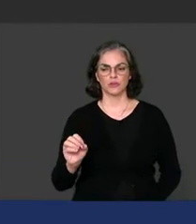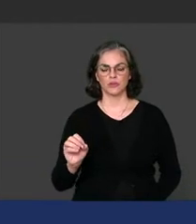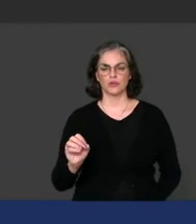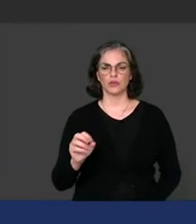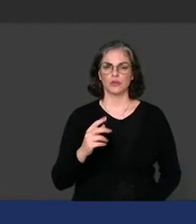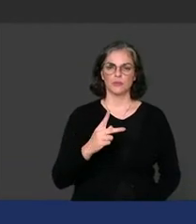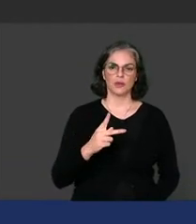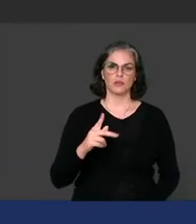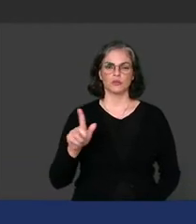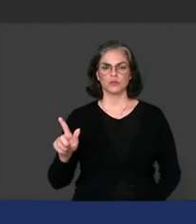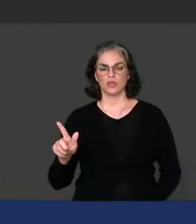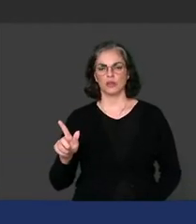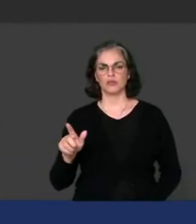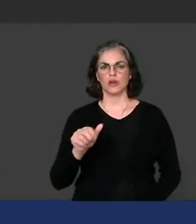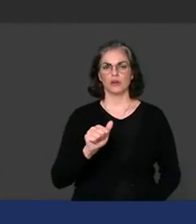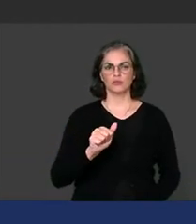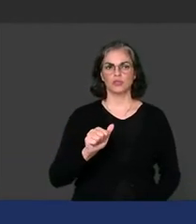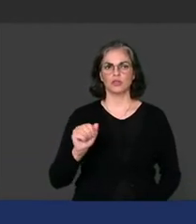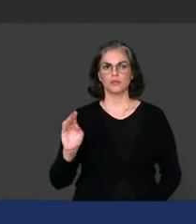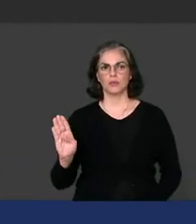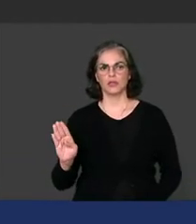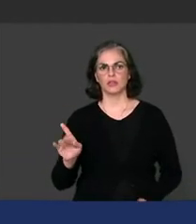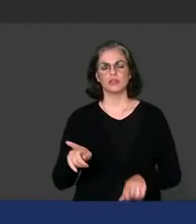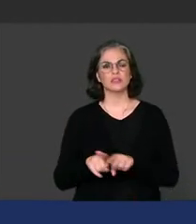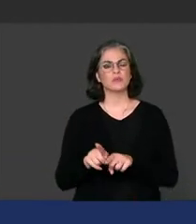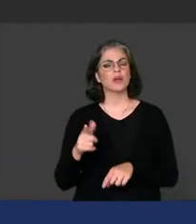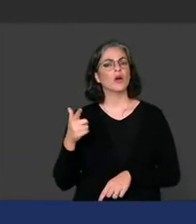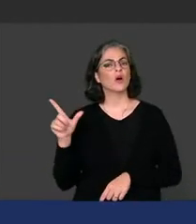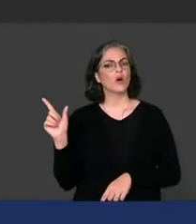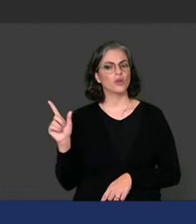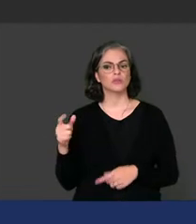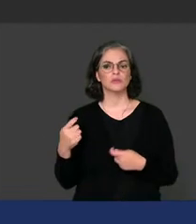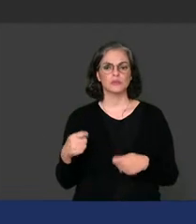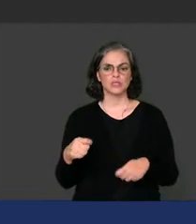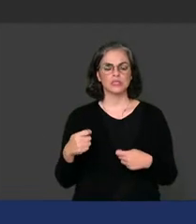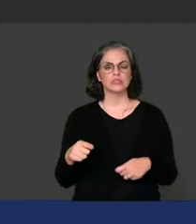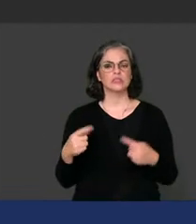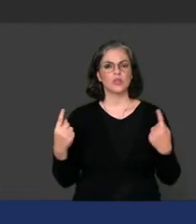GUSTAVO, DA LEI ALDIR BLANC E TAMBÉM DO PERSE QUE NÓS PRECISAMOS DERRUBAR O VETO